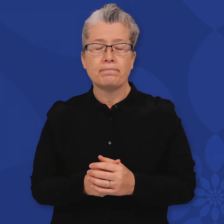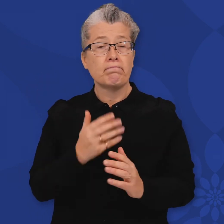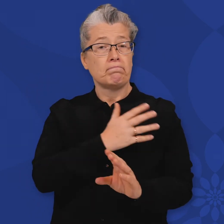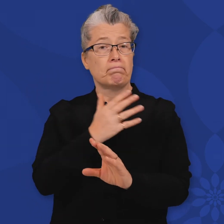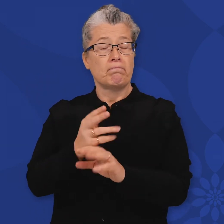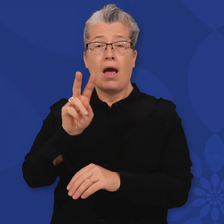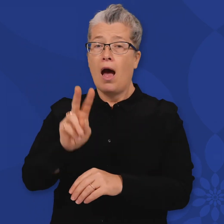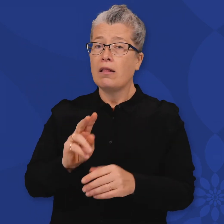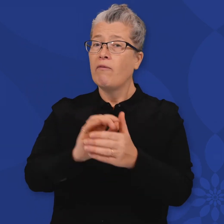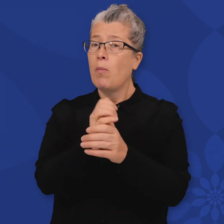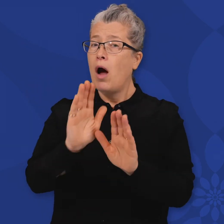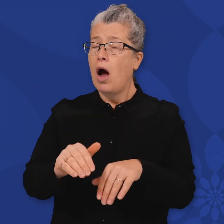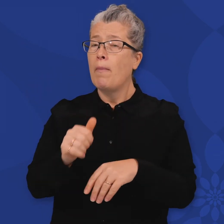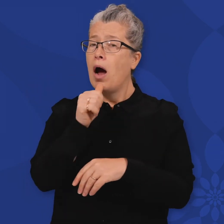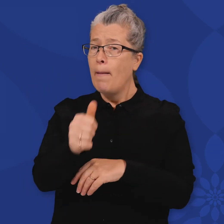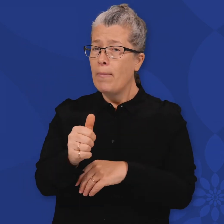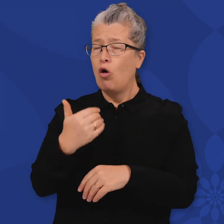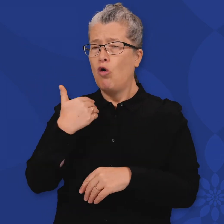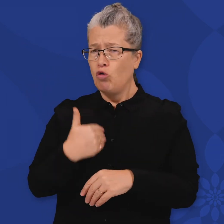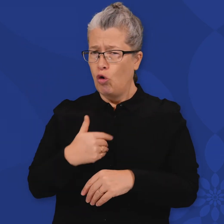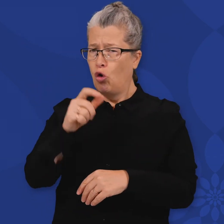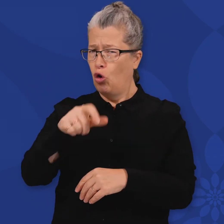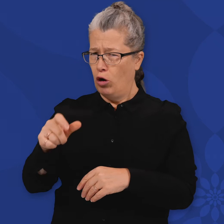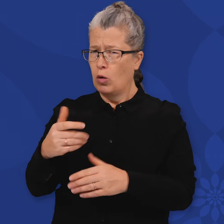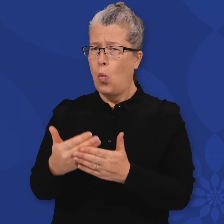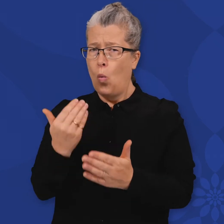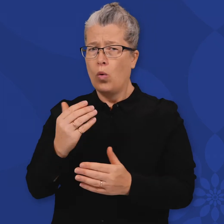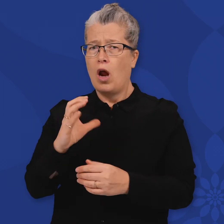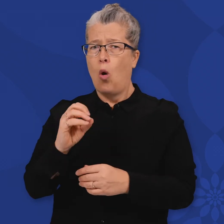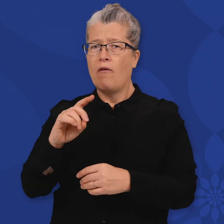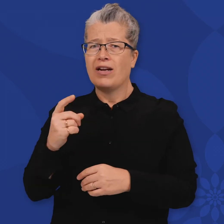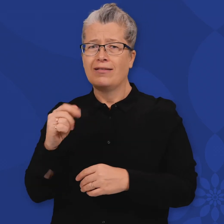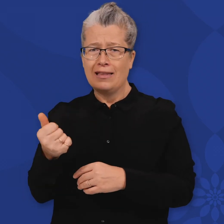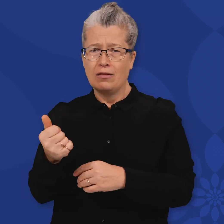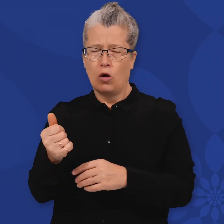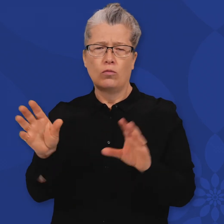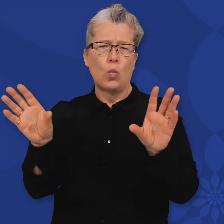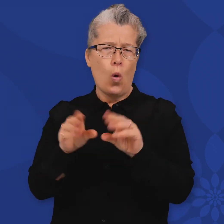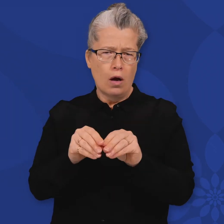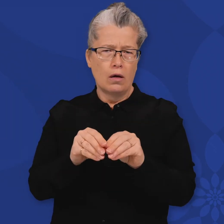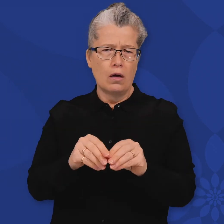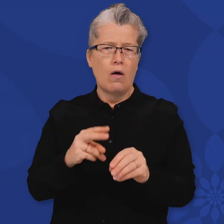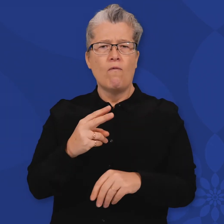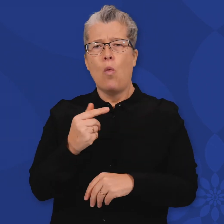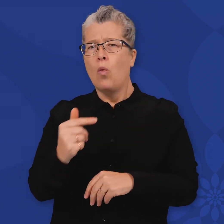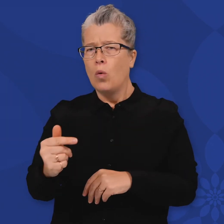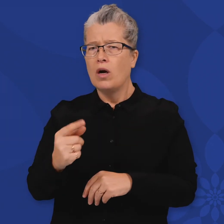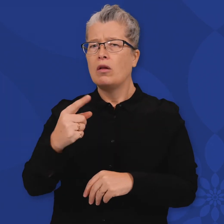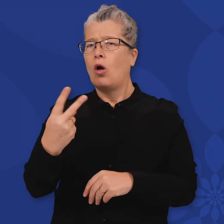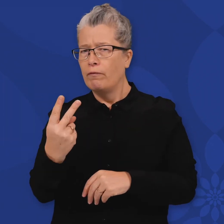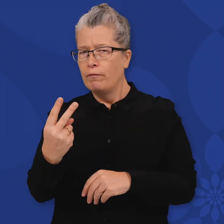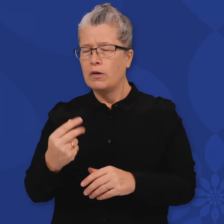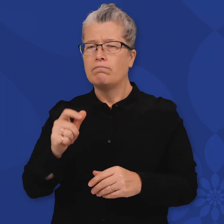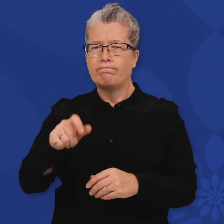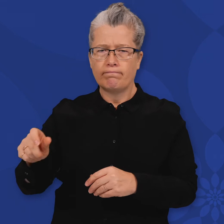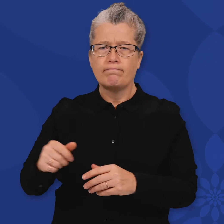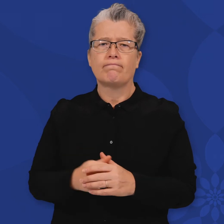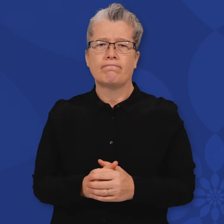Totalt 2012 dödsfall till följd av covid-19 har rapporterats fram till den 2 februari.